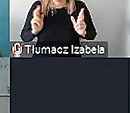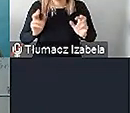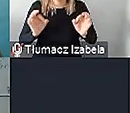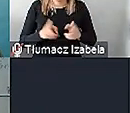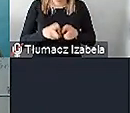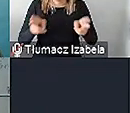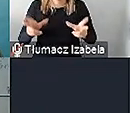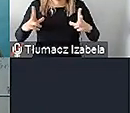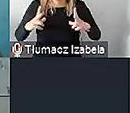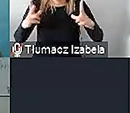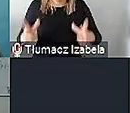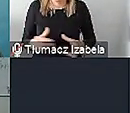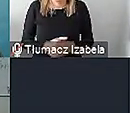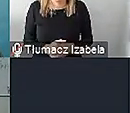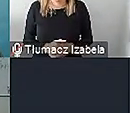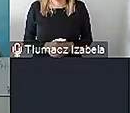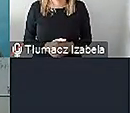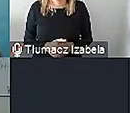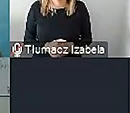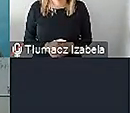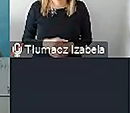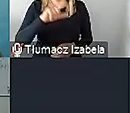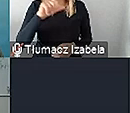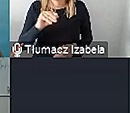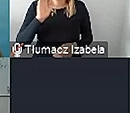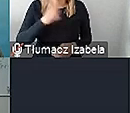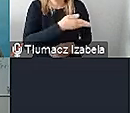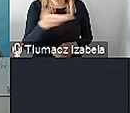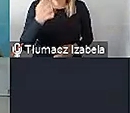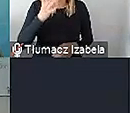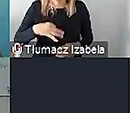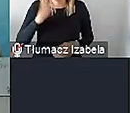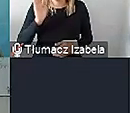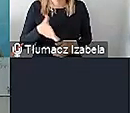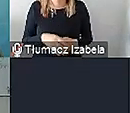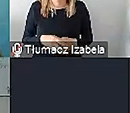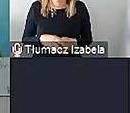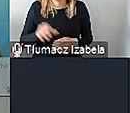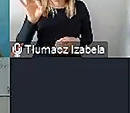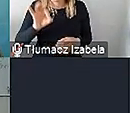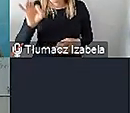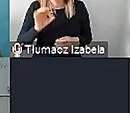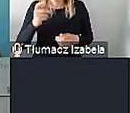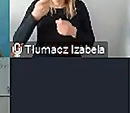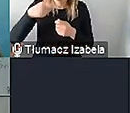Mam nadzieję, że będą państwo mieli okazję gdzieś pojechać, odpocząć